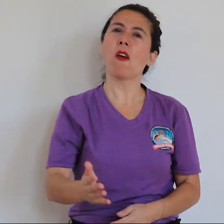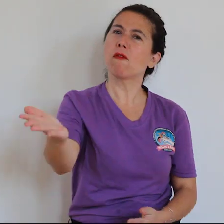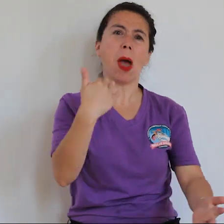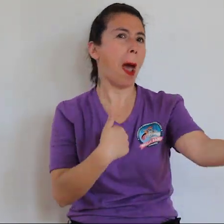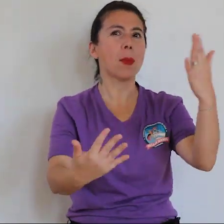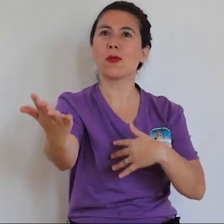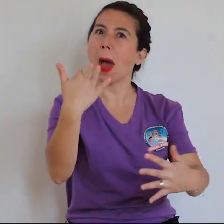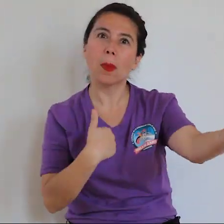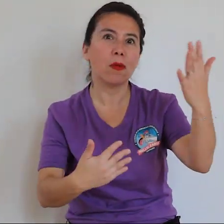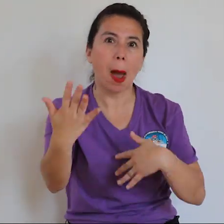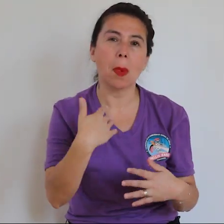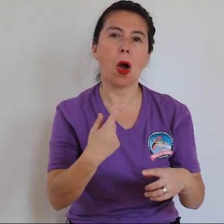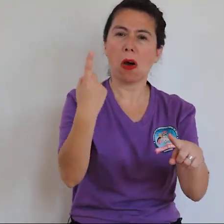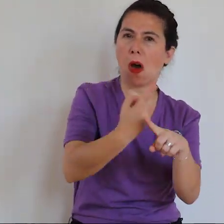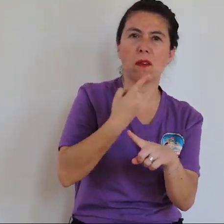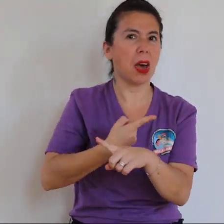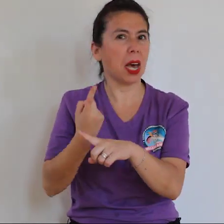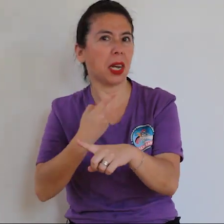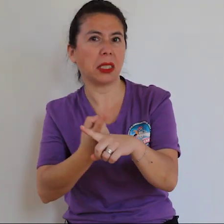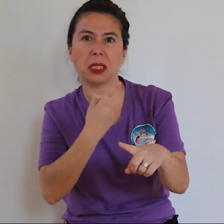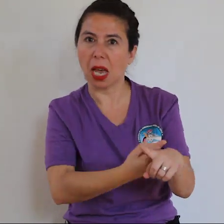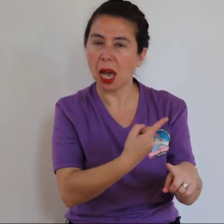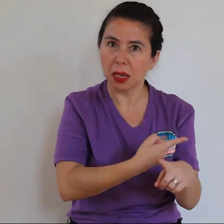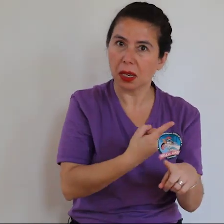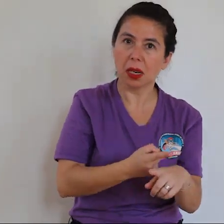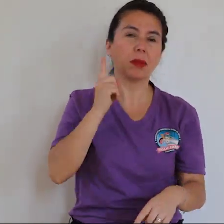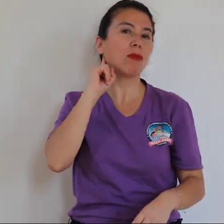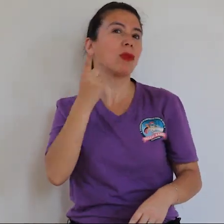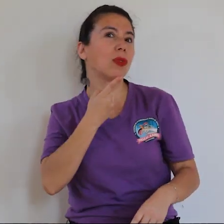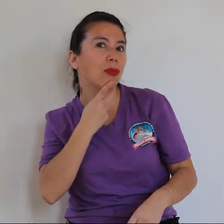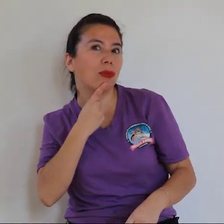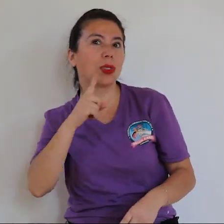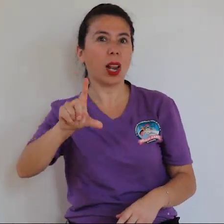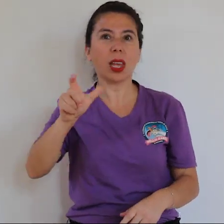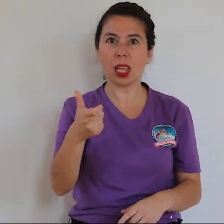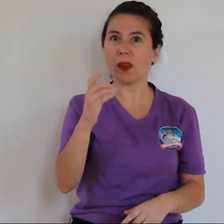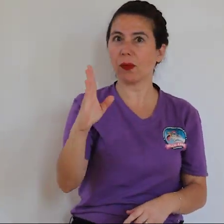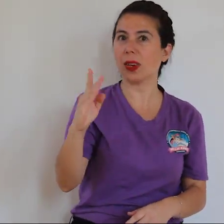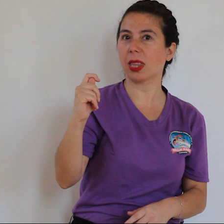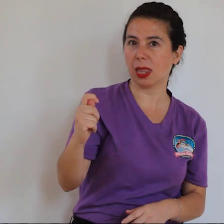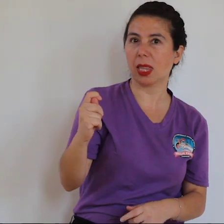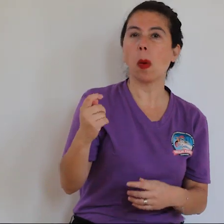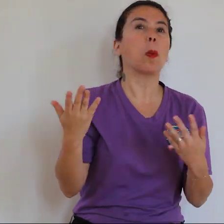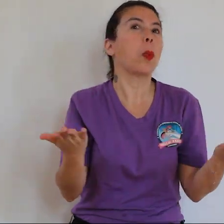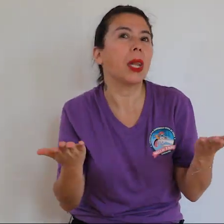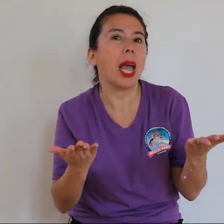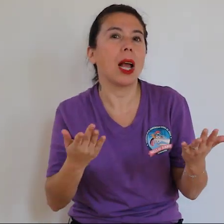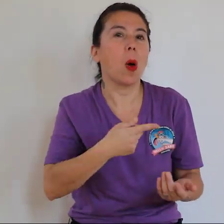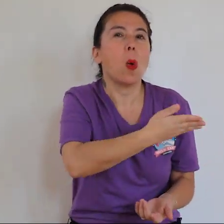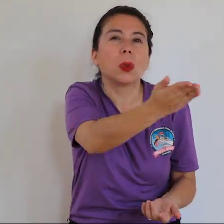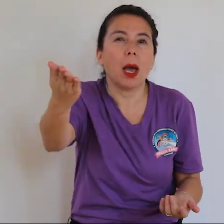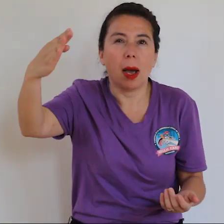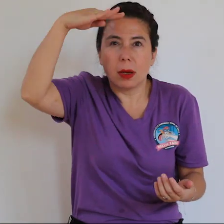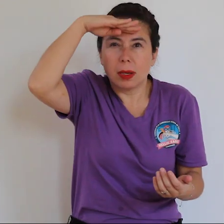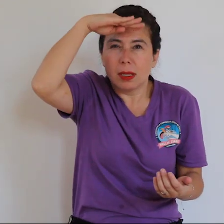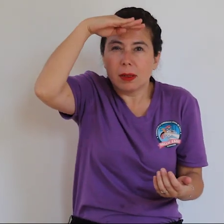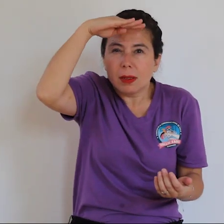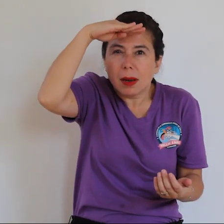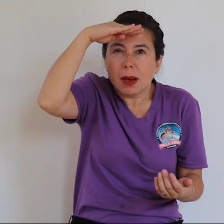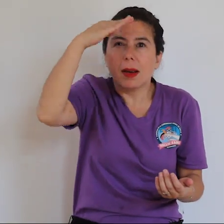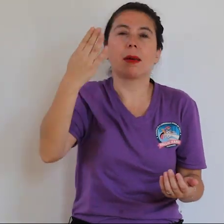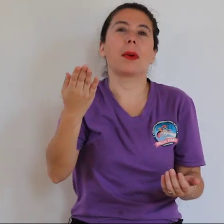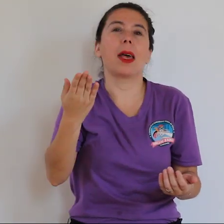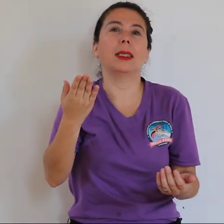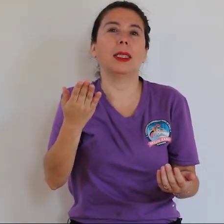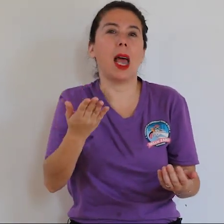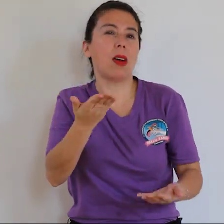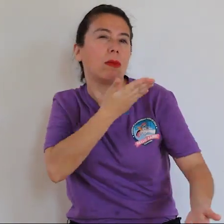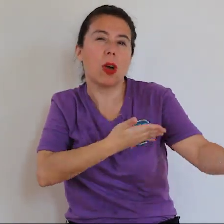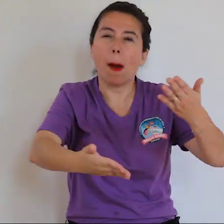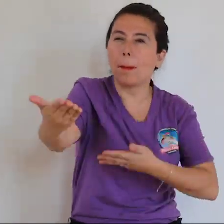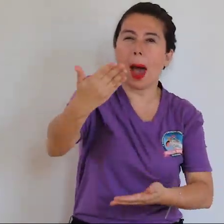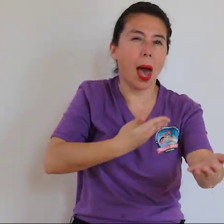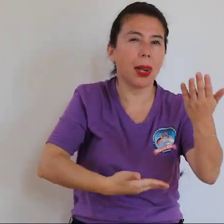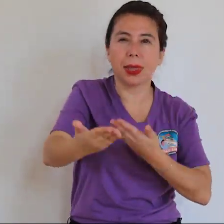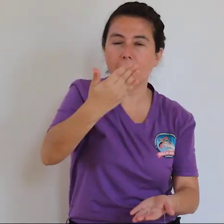Debemos reunirnos los Sordos LGBT para conversar sobre nuestrxs experiencias.